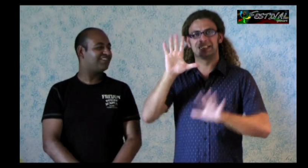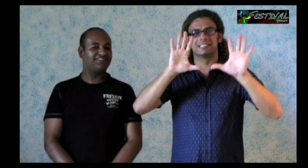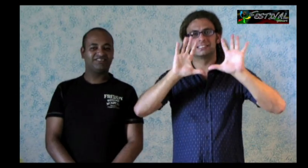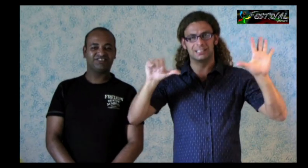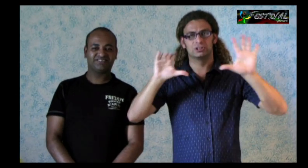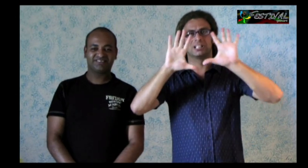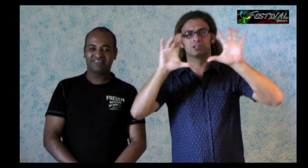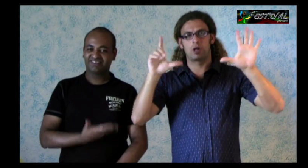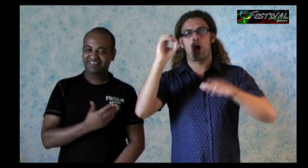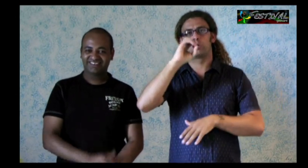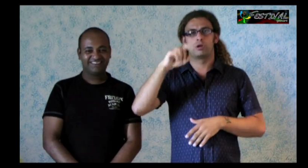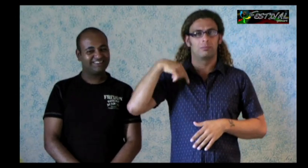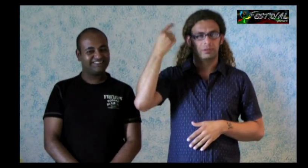ah si scusa! 16 - 17 Ottobre 2009